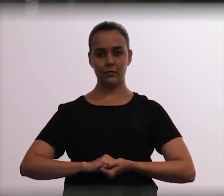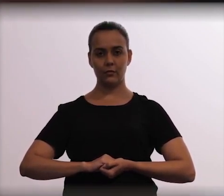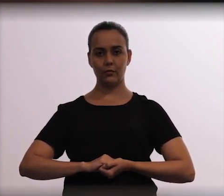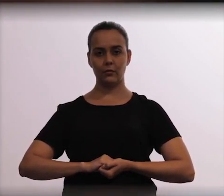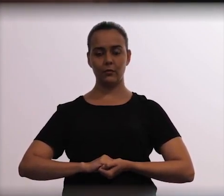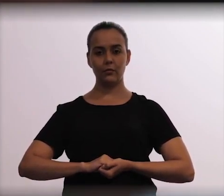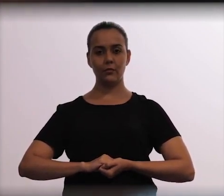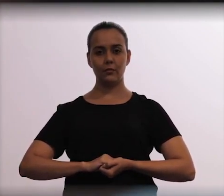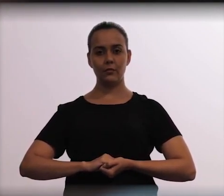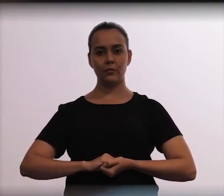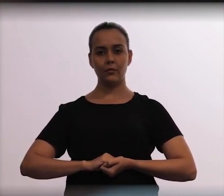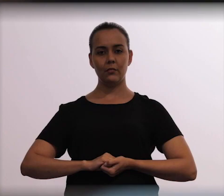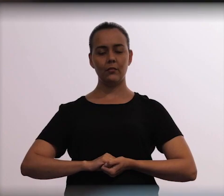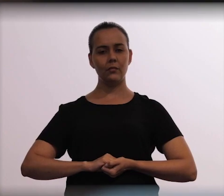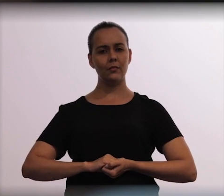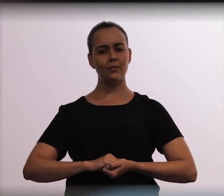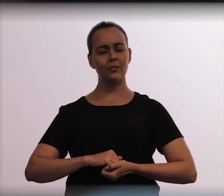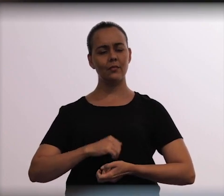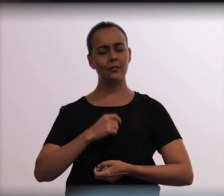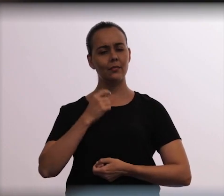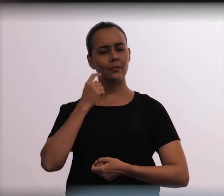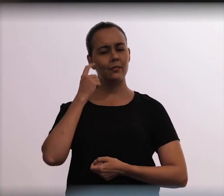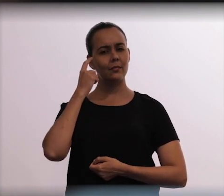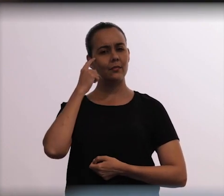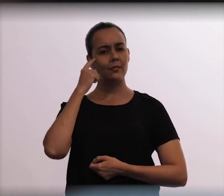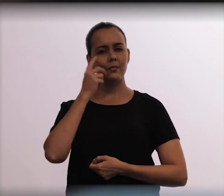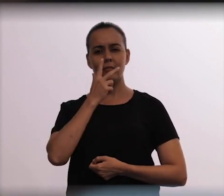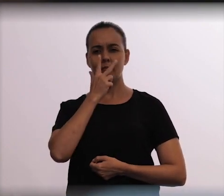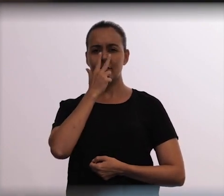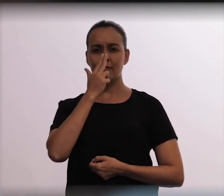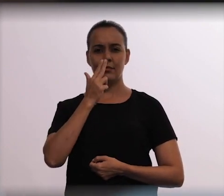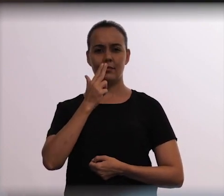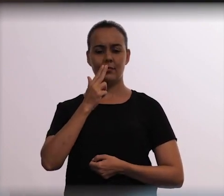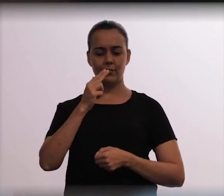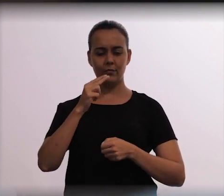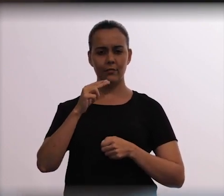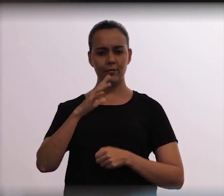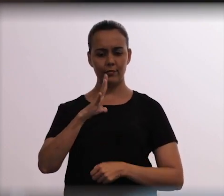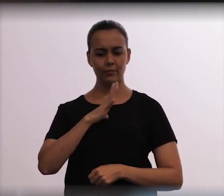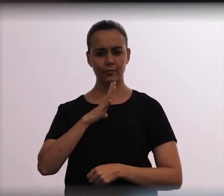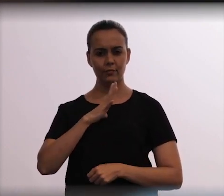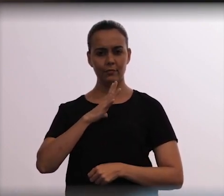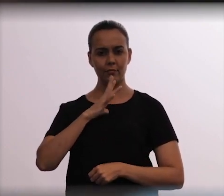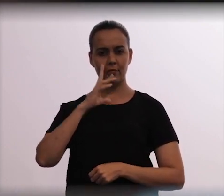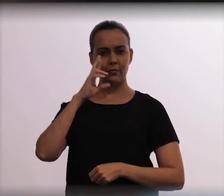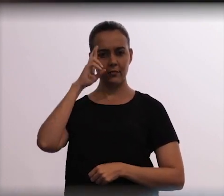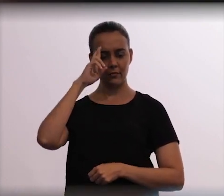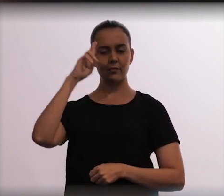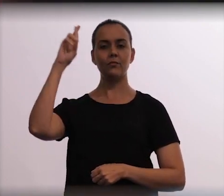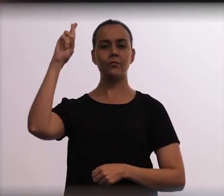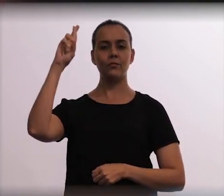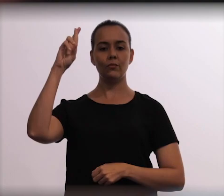Achamos que somos os senhores da cidade, mas ela que nos domina, ela que nos habita,